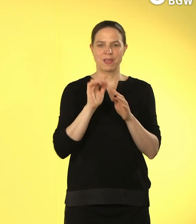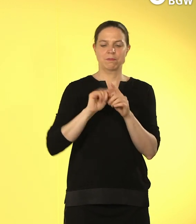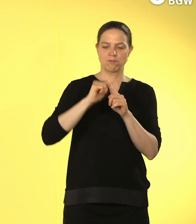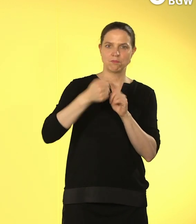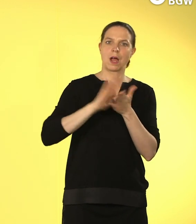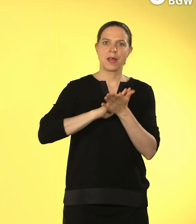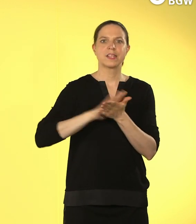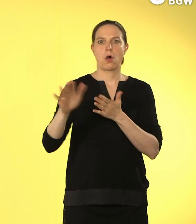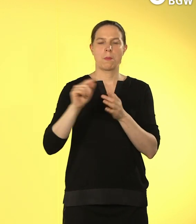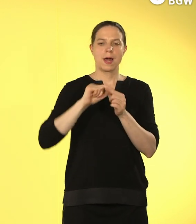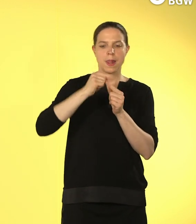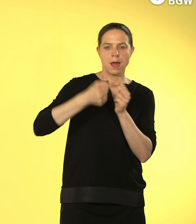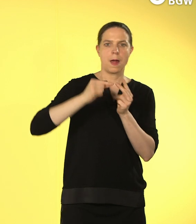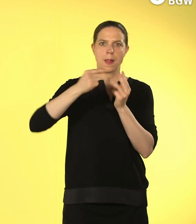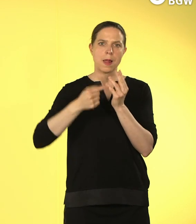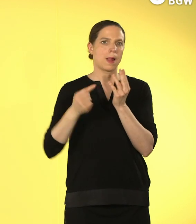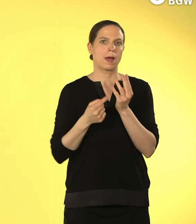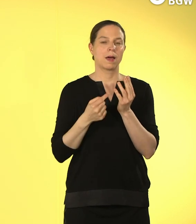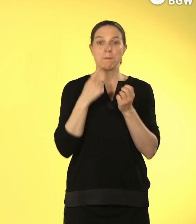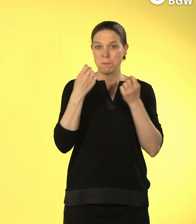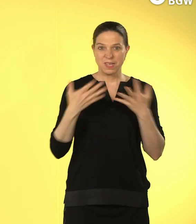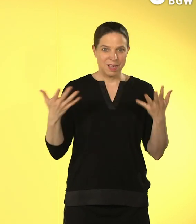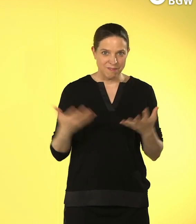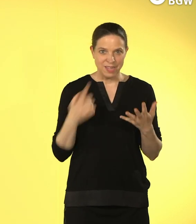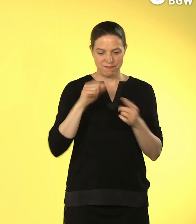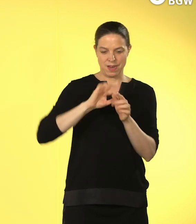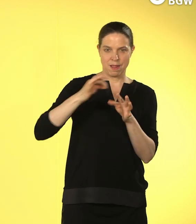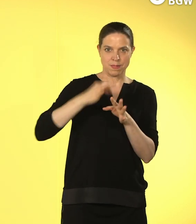Um keine Druckstellen auszuüben.